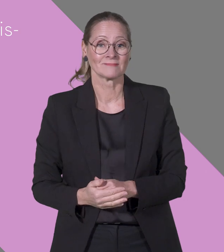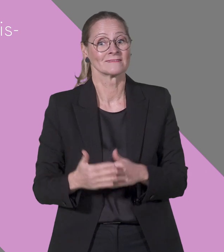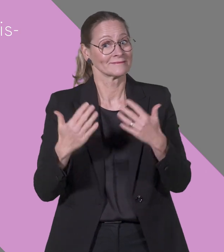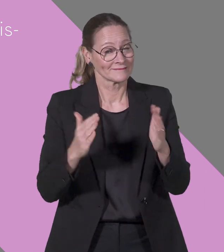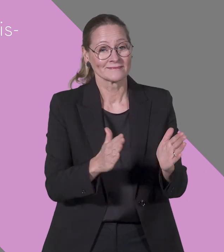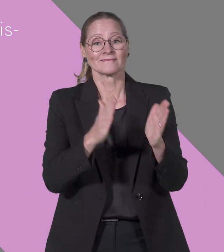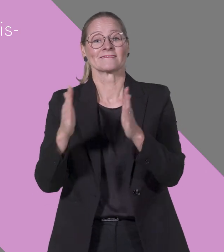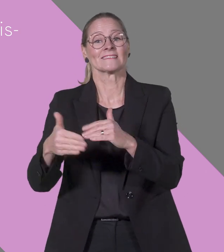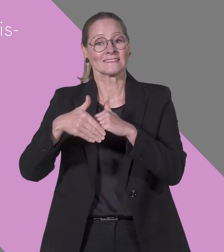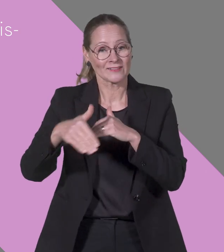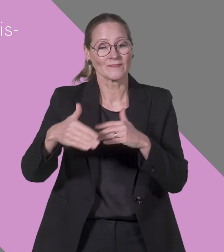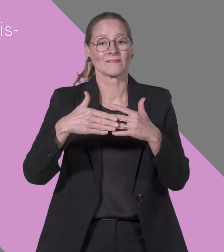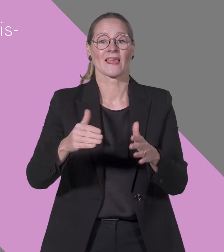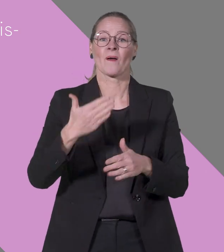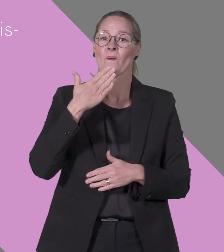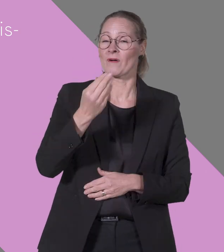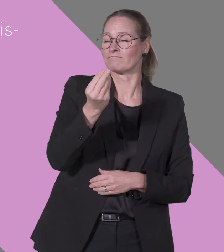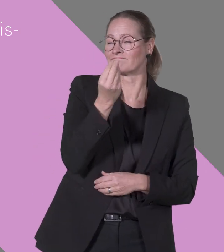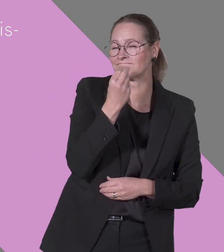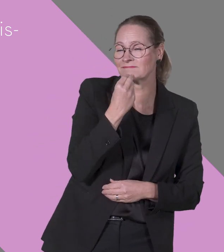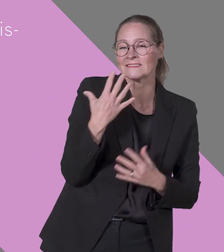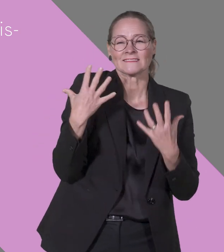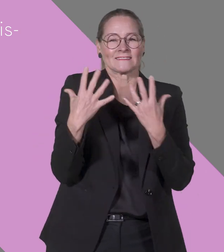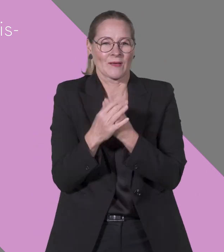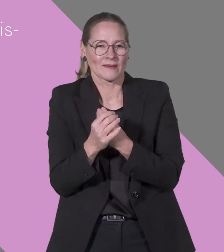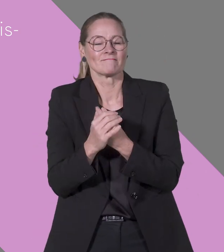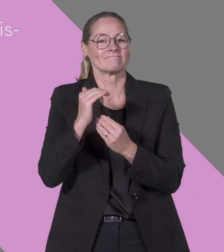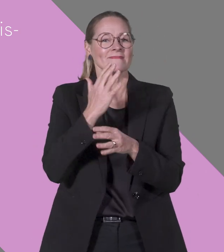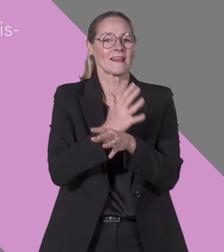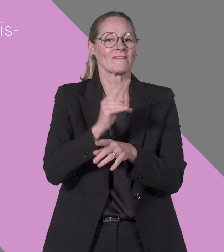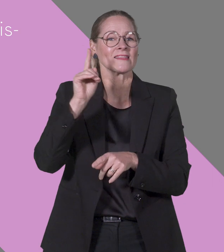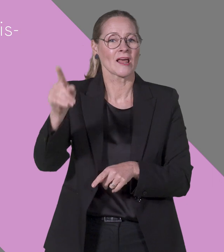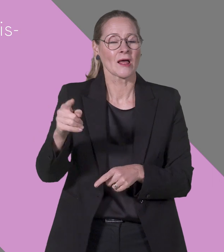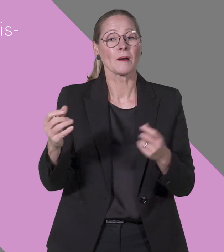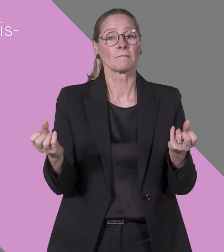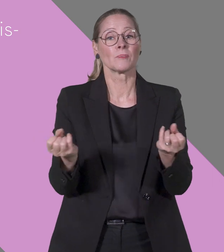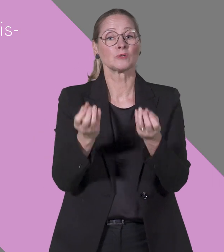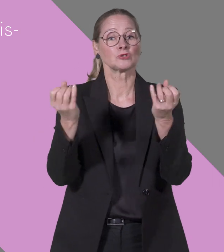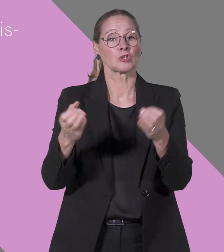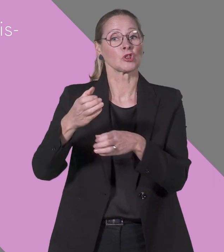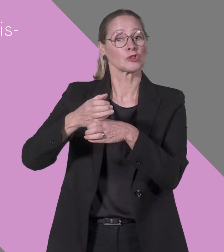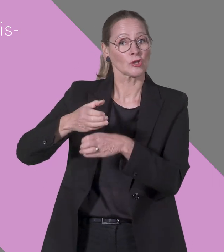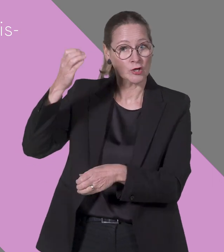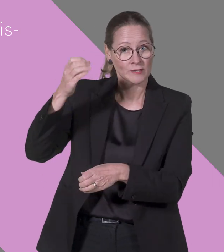Päivä jatkuu hyvän ruuan ja seuran merkeissä ravintola Puistotornissa, -